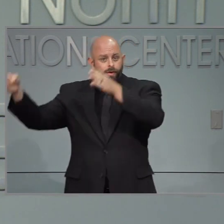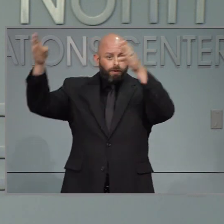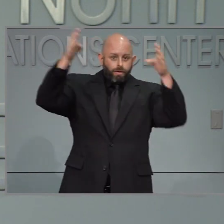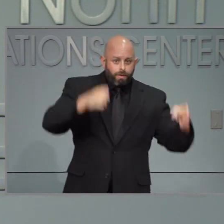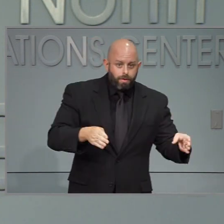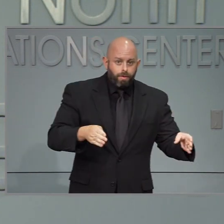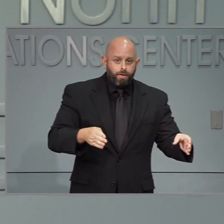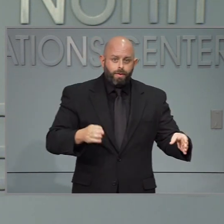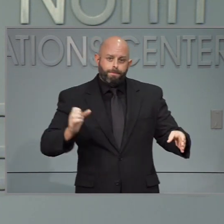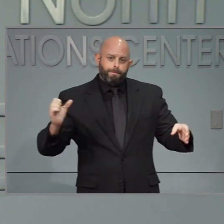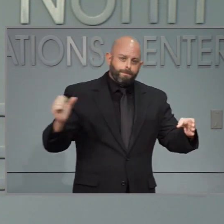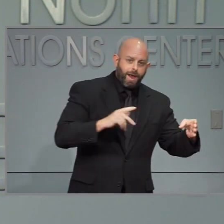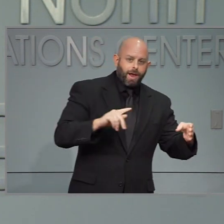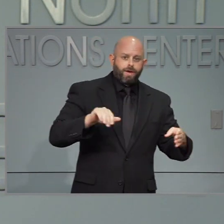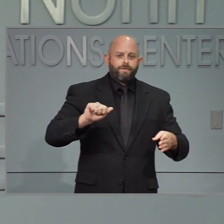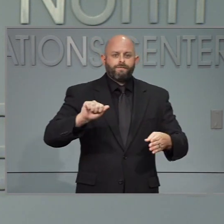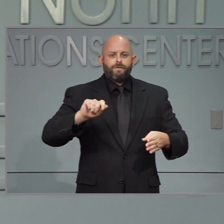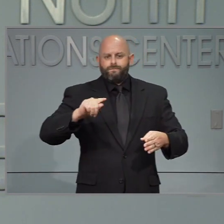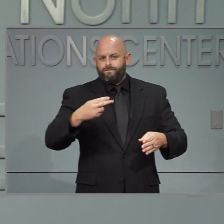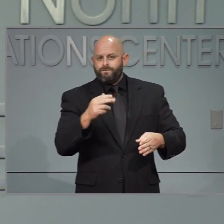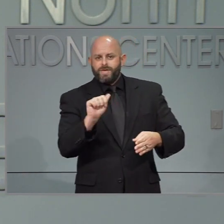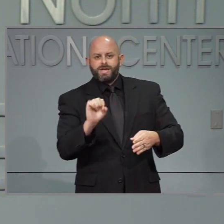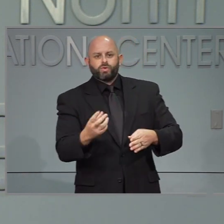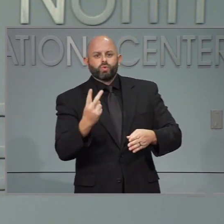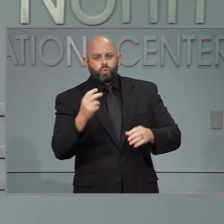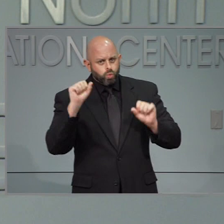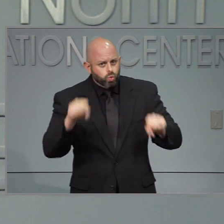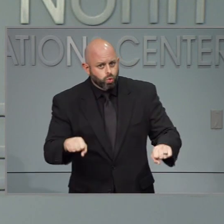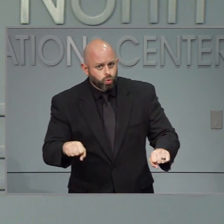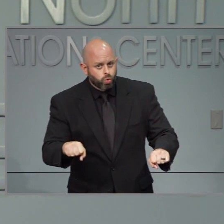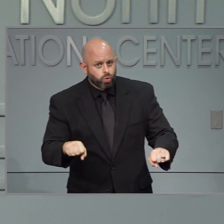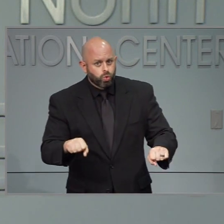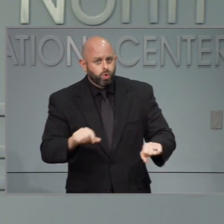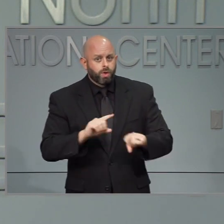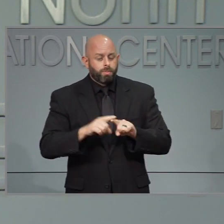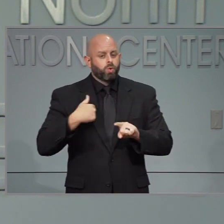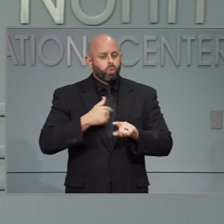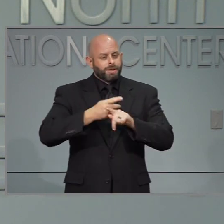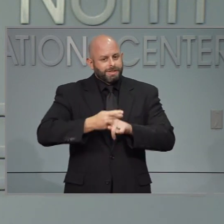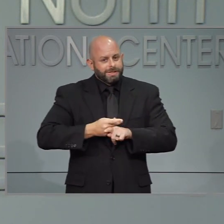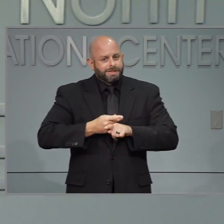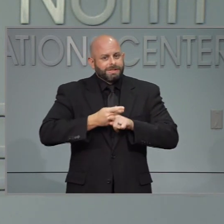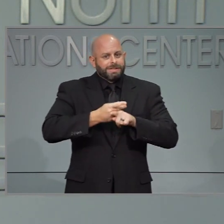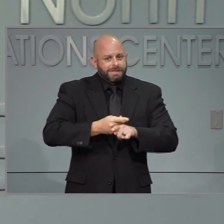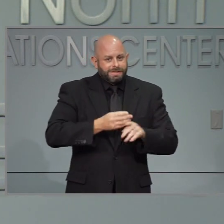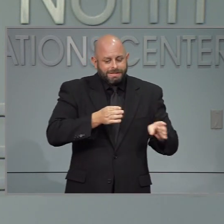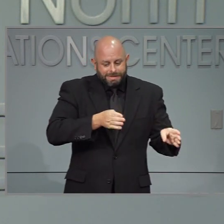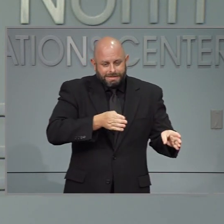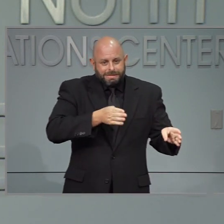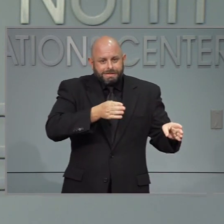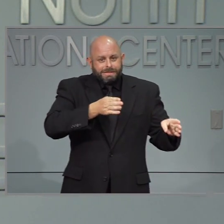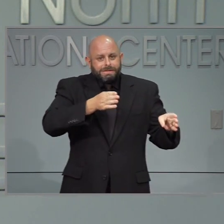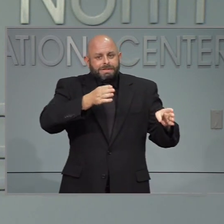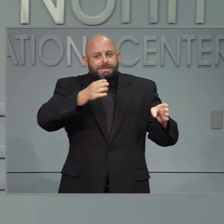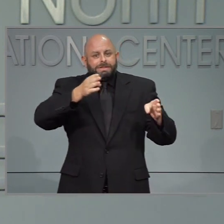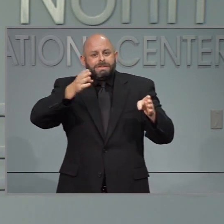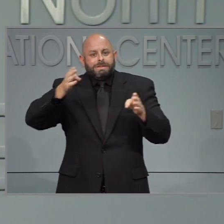proteger la seguridad y la salud de los habitantes en Carolina del Norte. Es la razón por la que estamos tomando